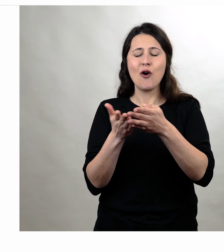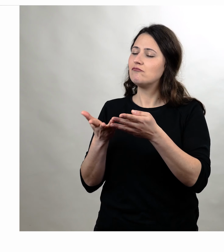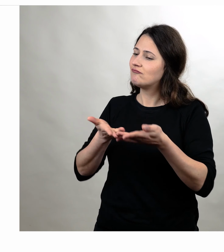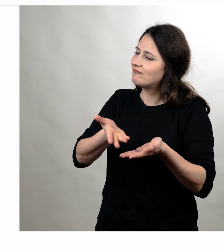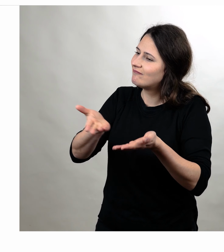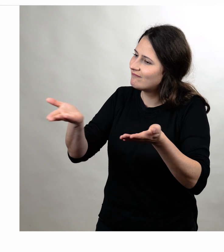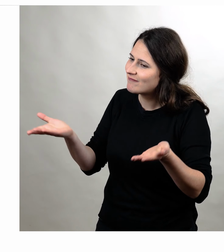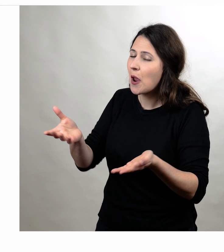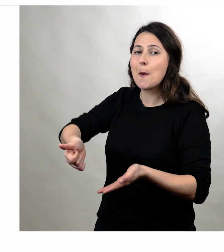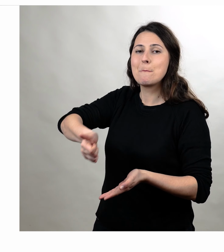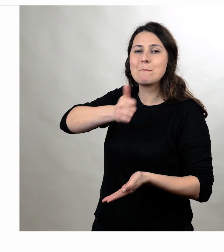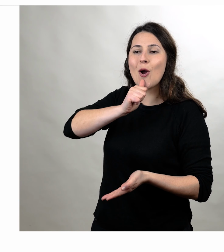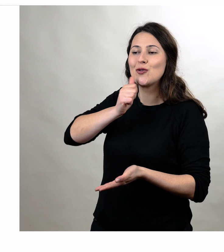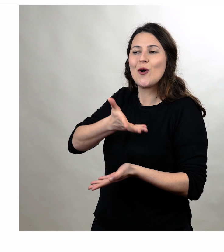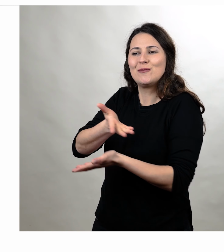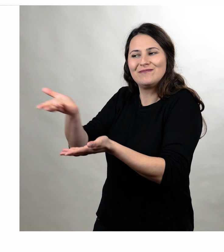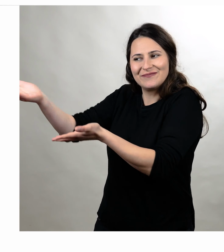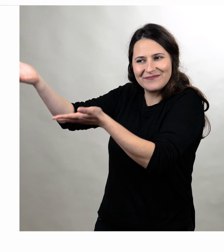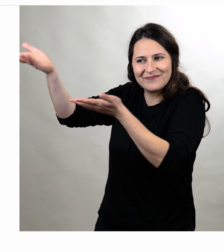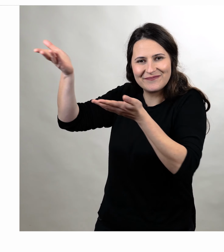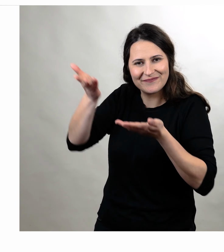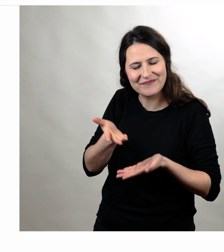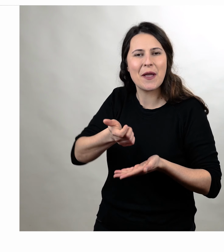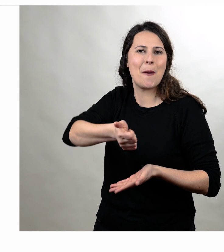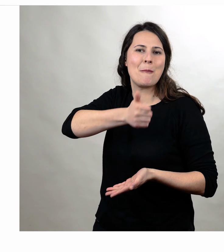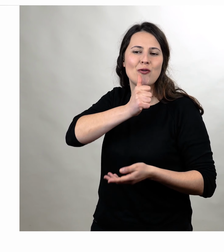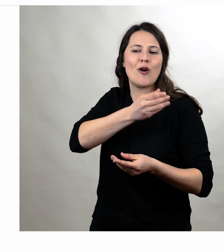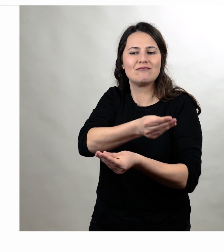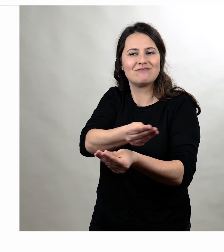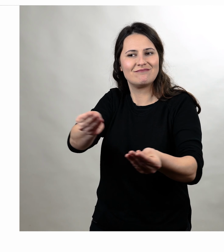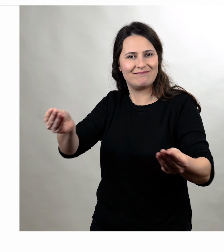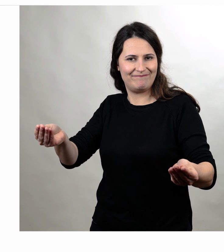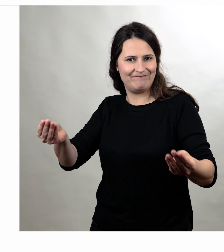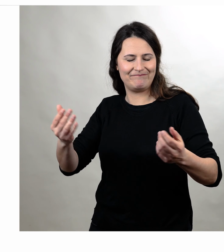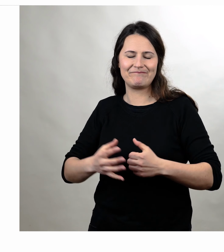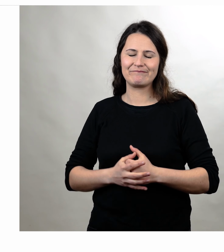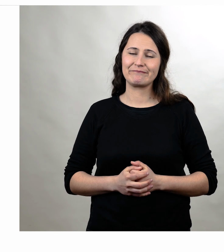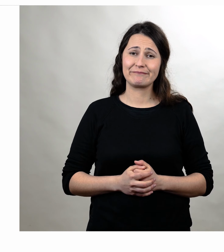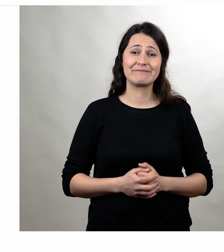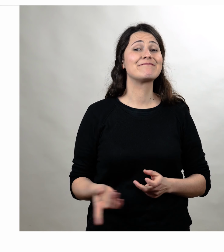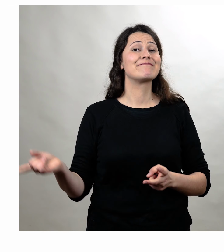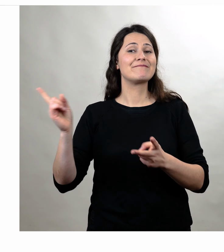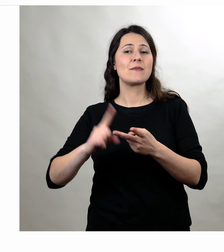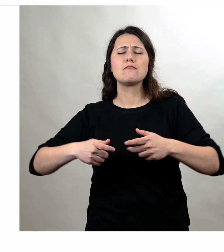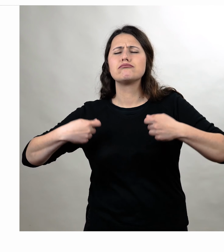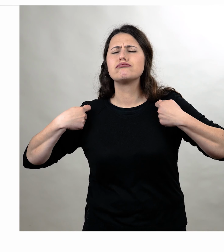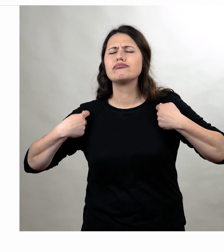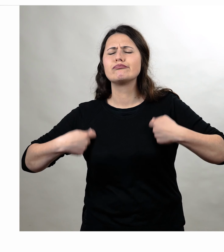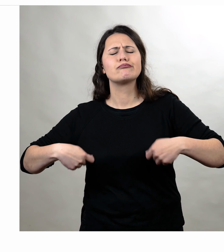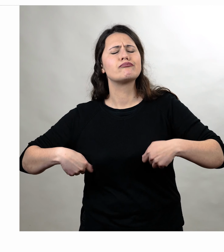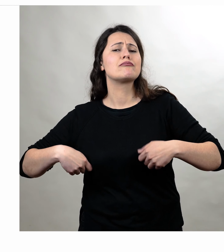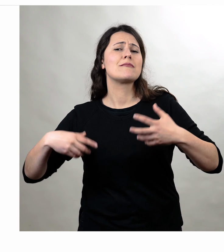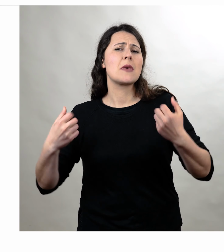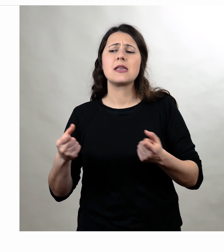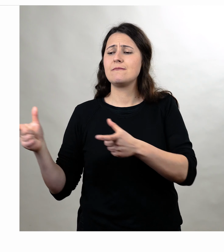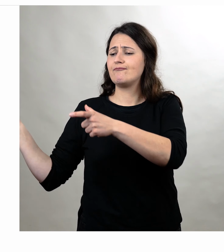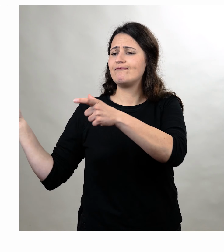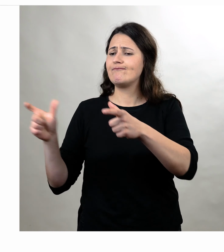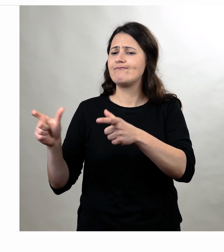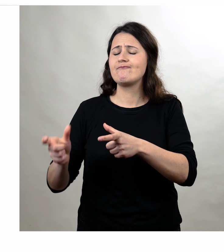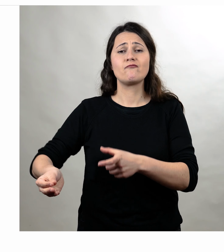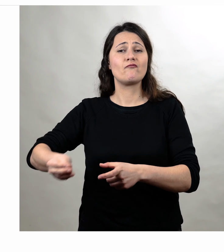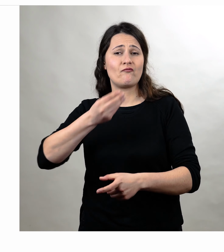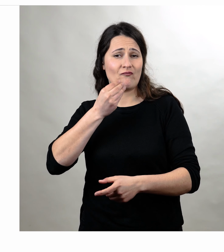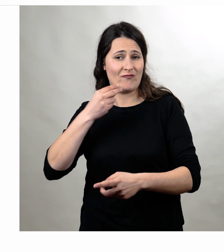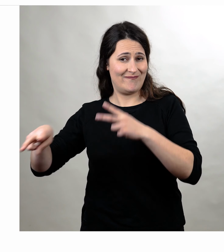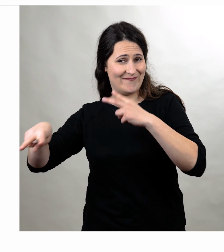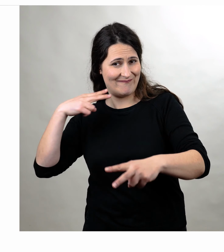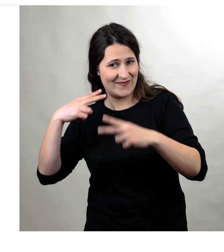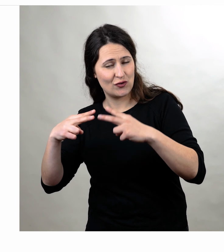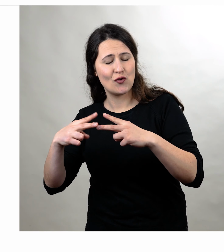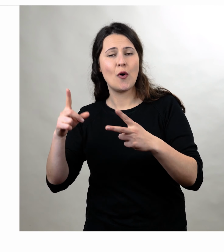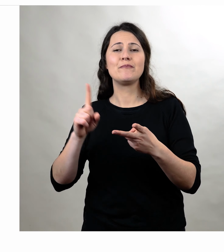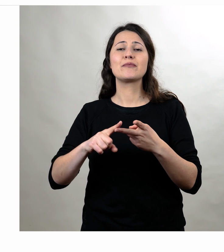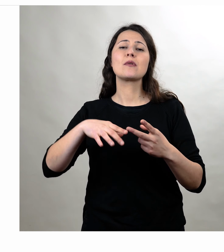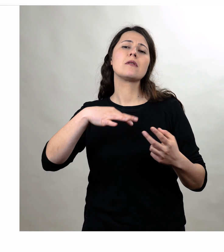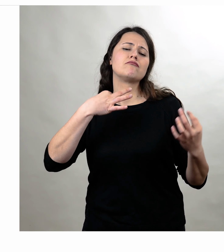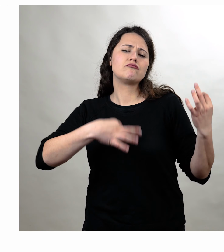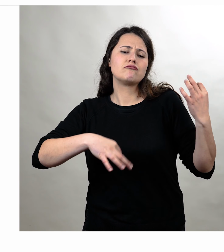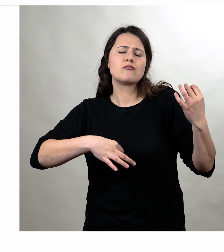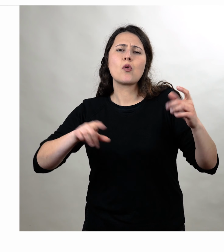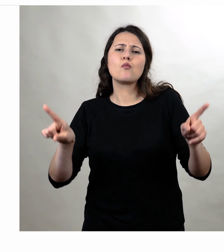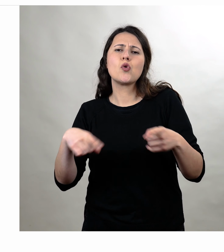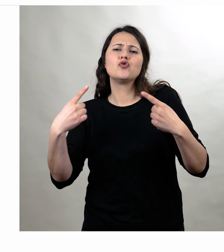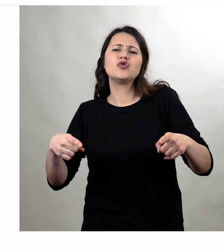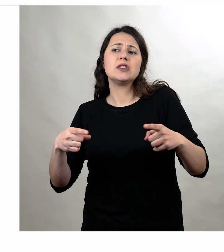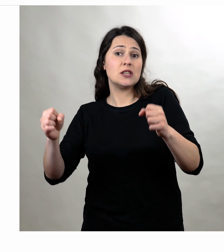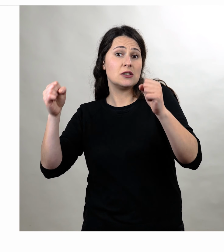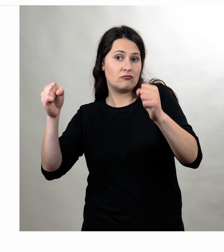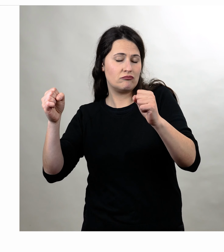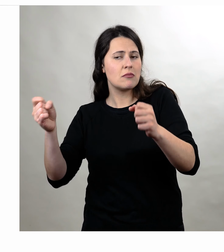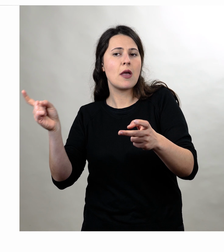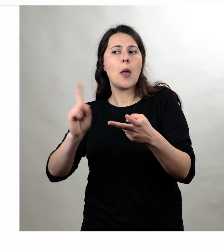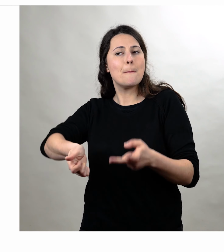Υπάρχουν όμως και πολυτελείς κρουαζιέρες που μπορεί να περιλαμβάνουν δείπνο, ζωντανή μουσική, ποτά και πυροτεχνήματα.